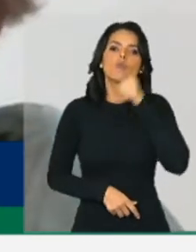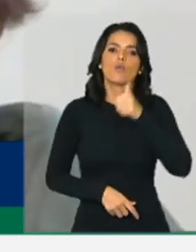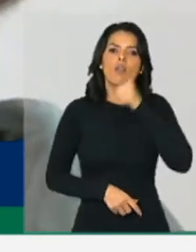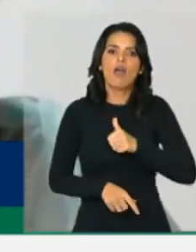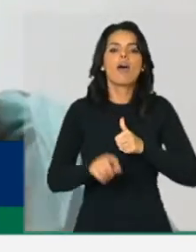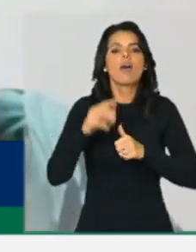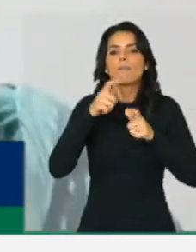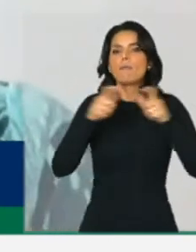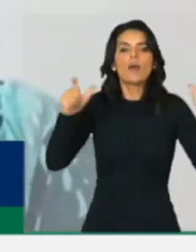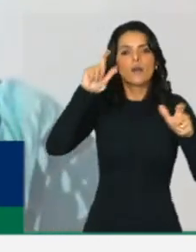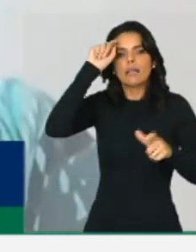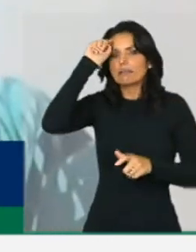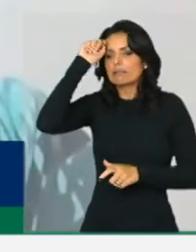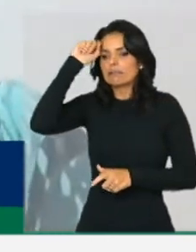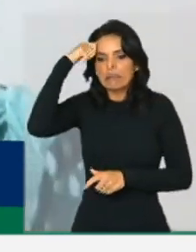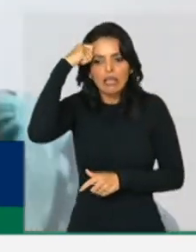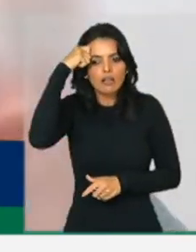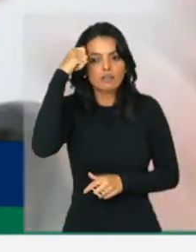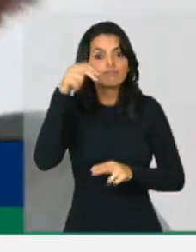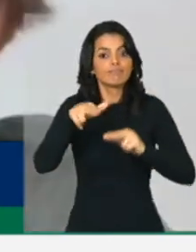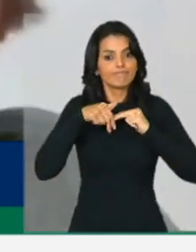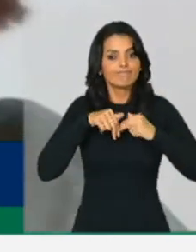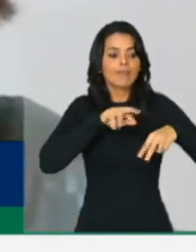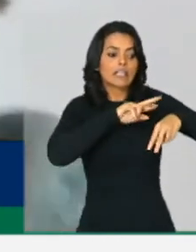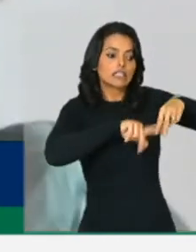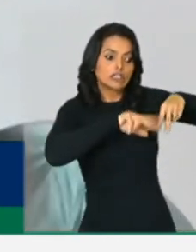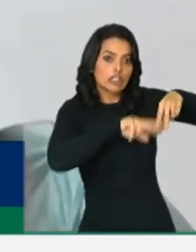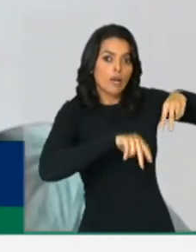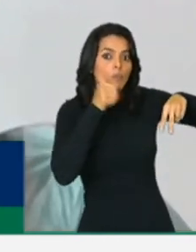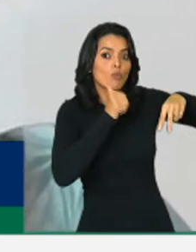DO PROJETO 1011 QUE UM DOS DESTAQUES DÁ PRIORIDADE PARA AS EMPREGADAS DOMÀSTICAS PARA